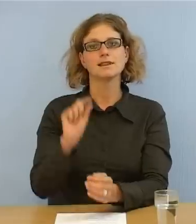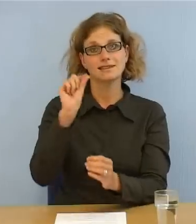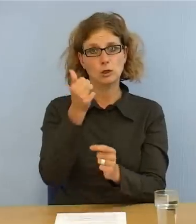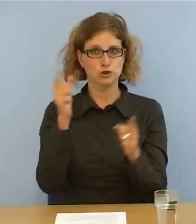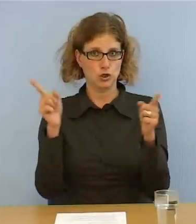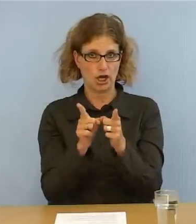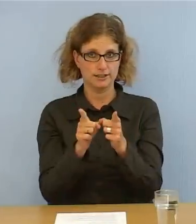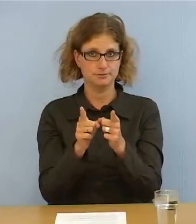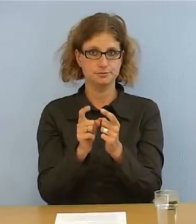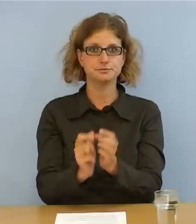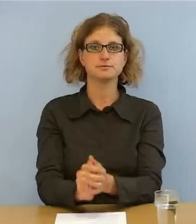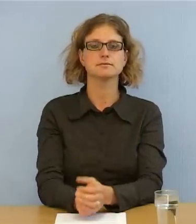Kort nieuws